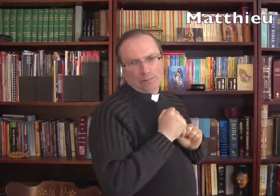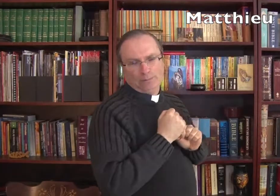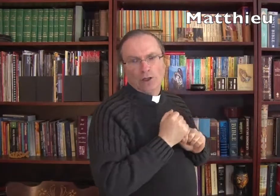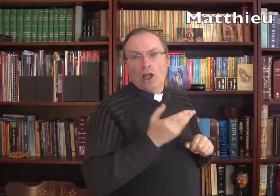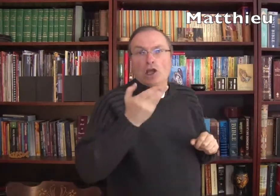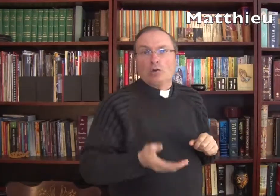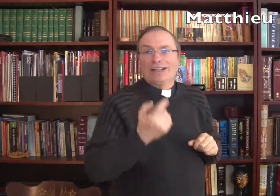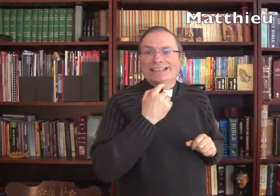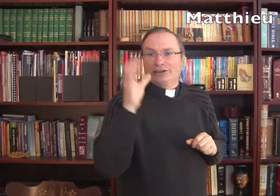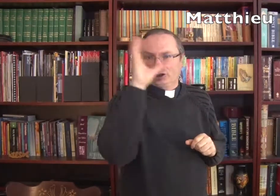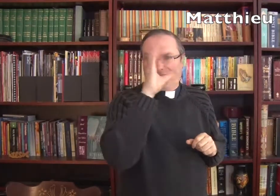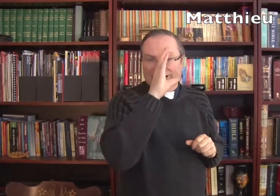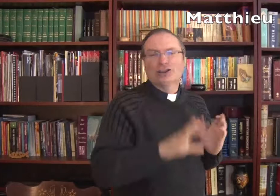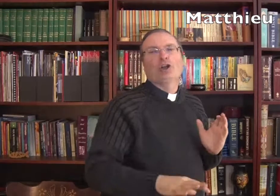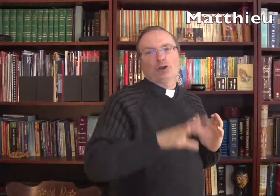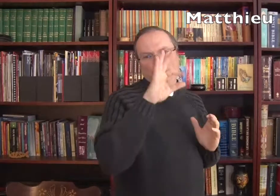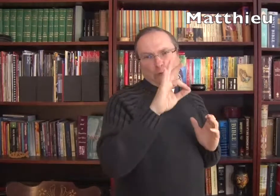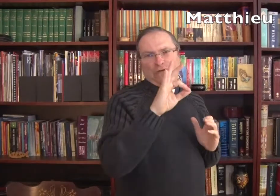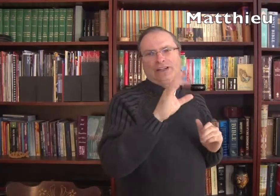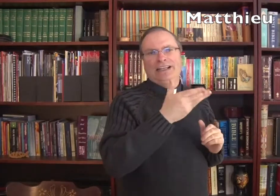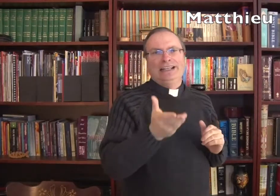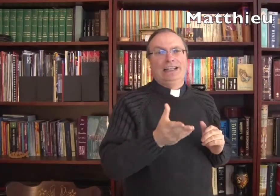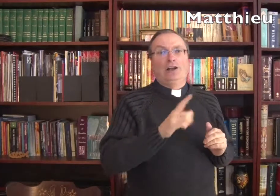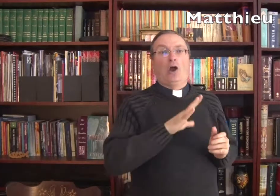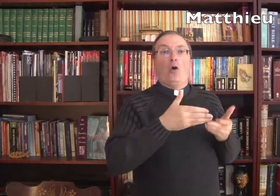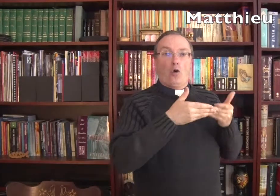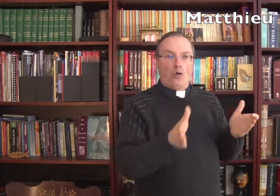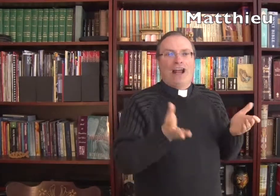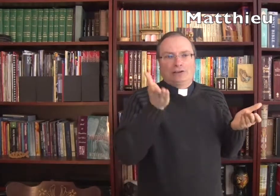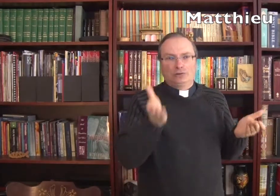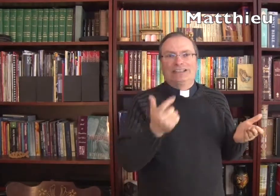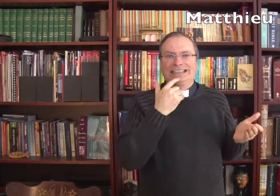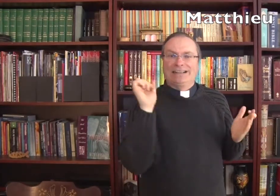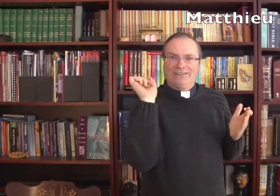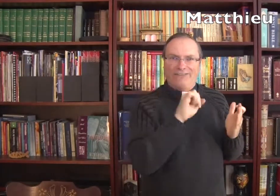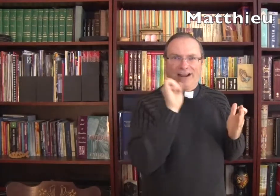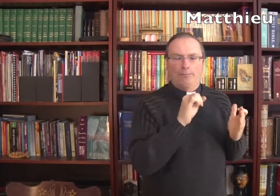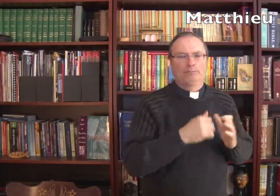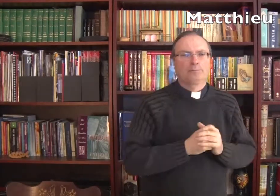celui qui cherche trouve et l’on ouvre à celui qui frappe.